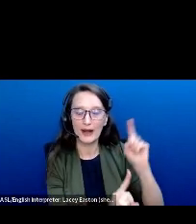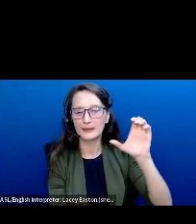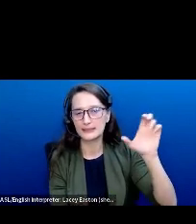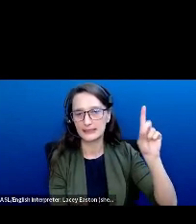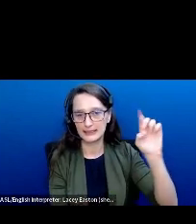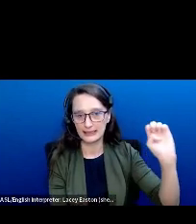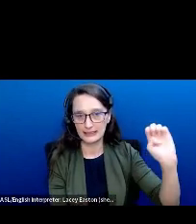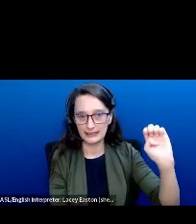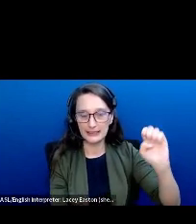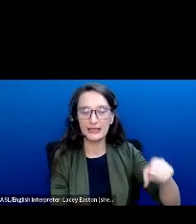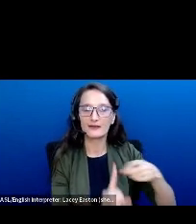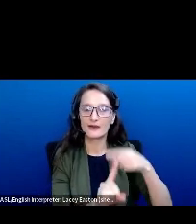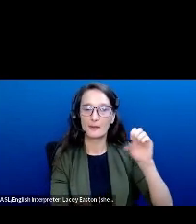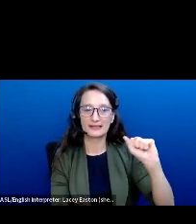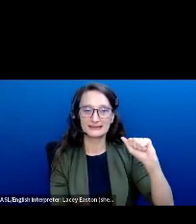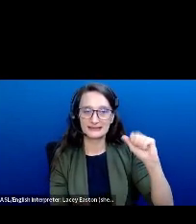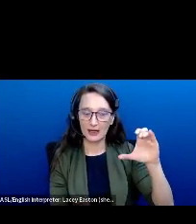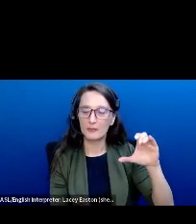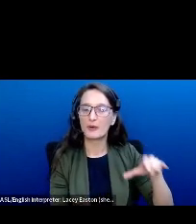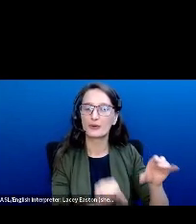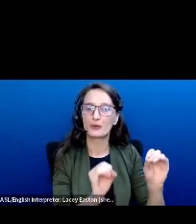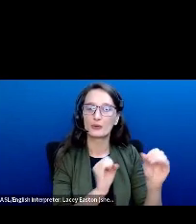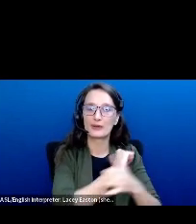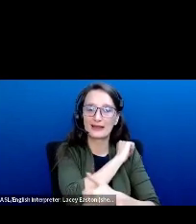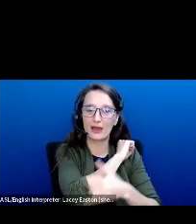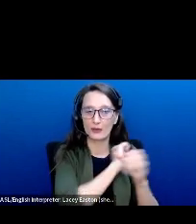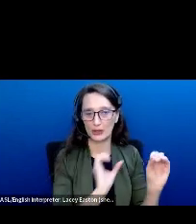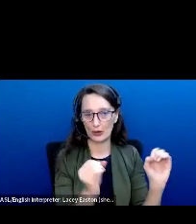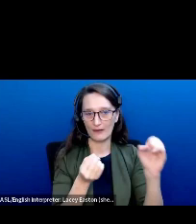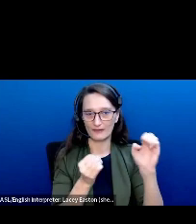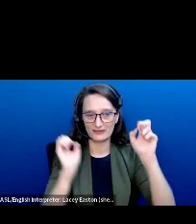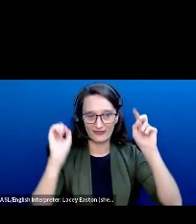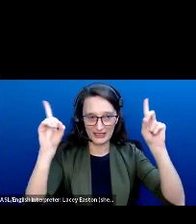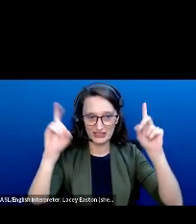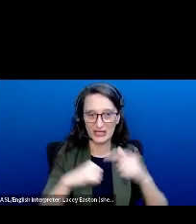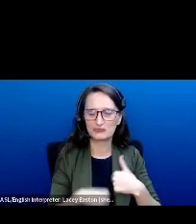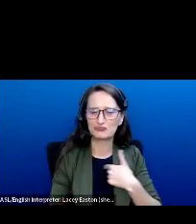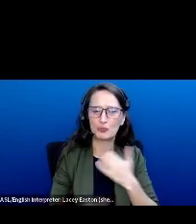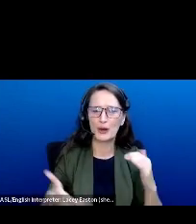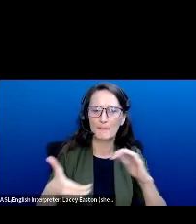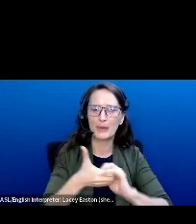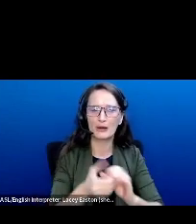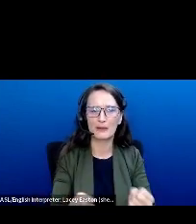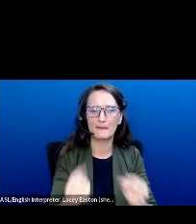la Oficina de Educación del Condado de Sacramento nos asociamos en una variedad de iniciativas con el